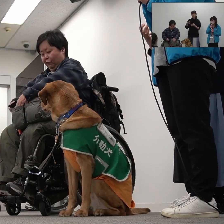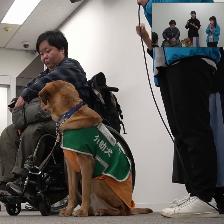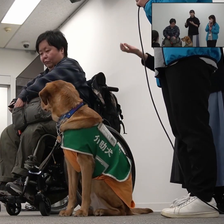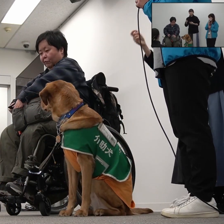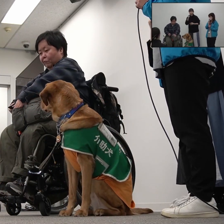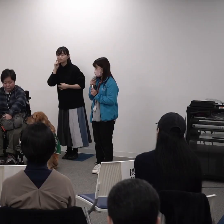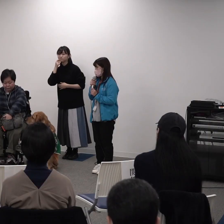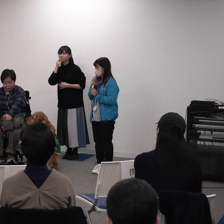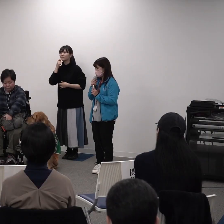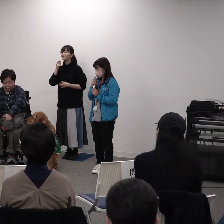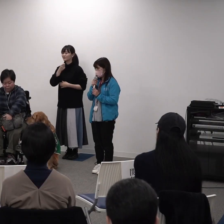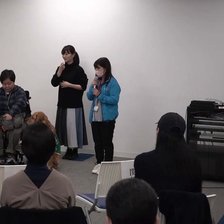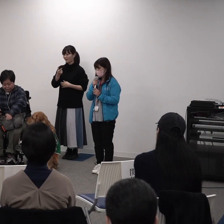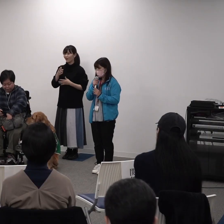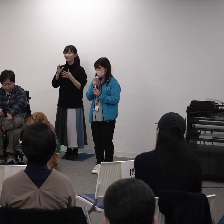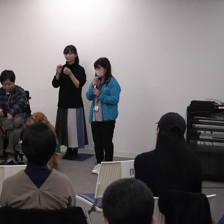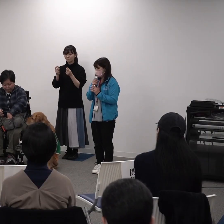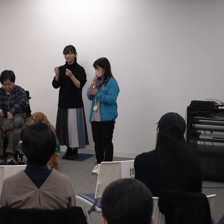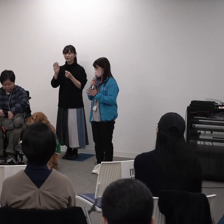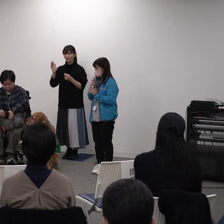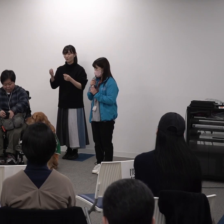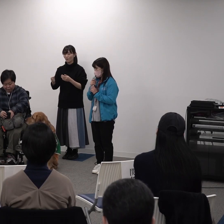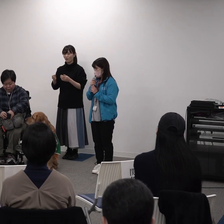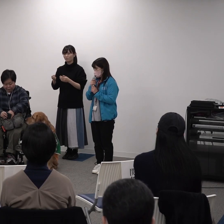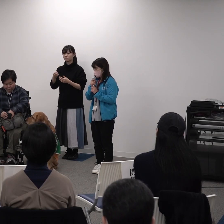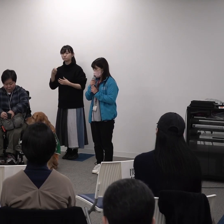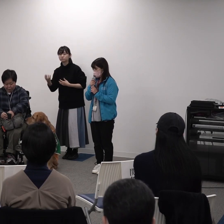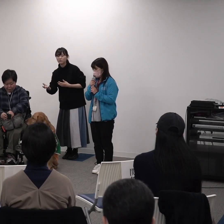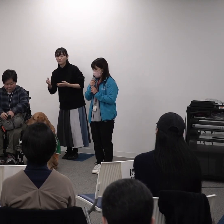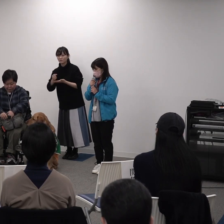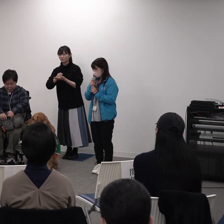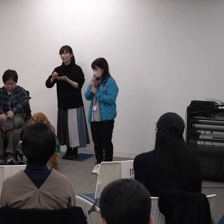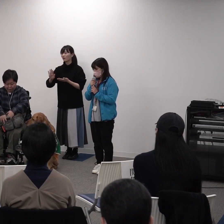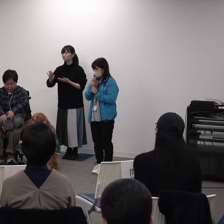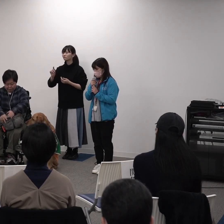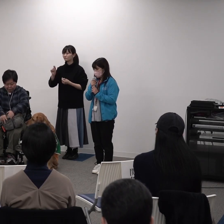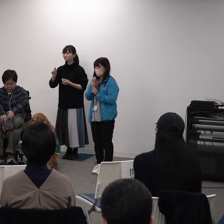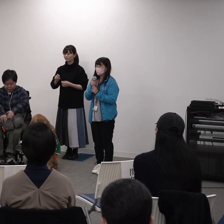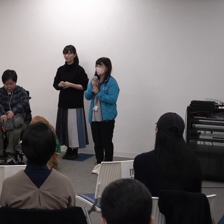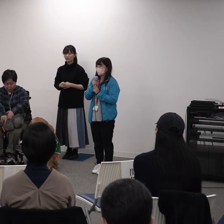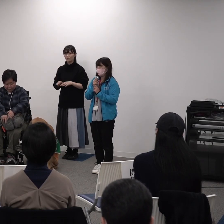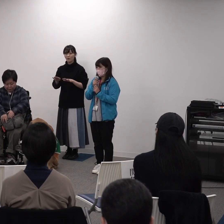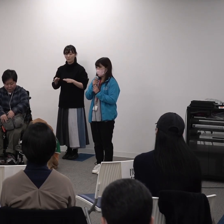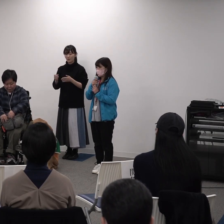やっぱり落としてしまうことも あって 今たまたまスーパードッグじゃないので